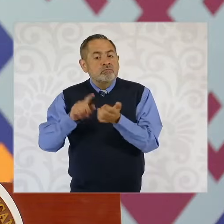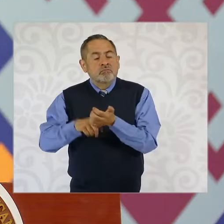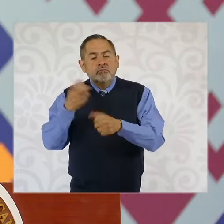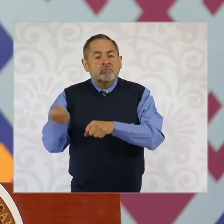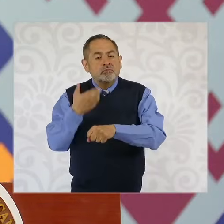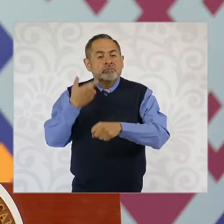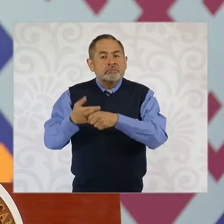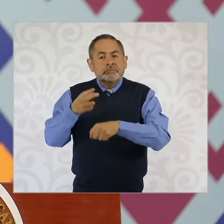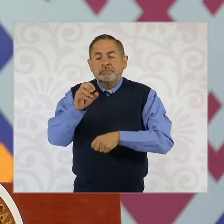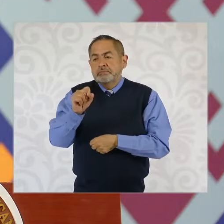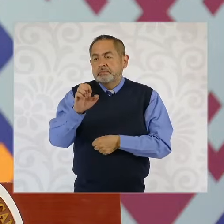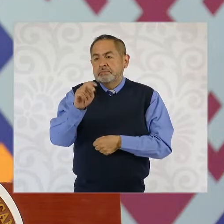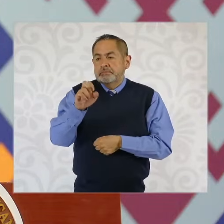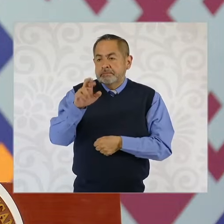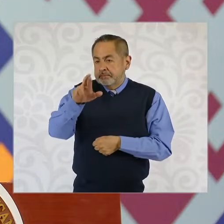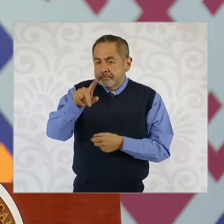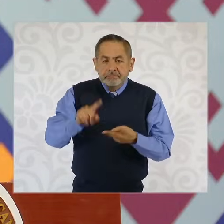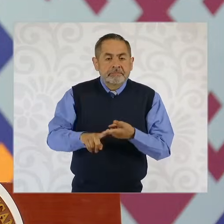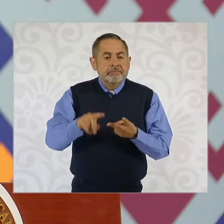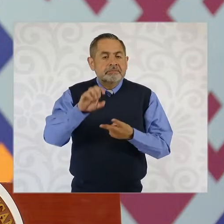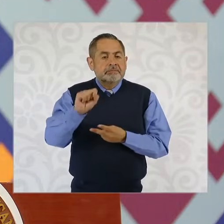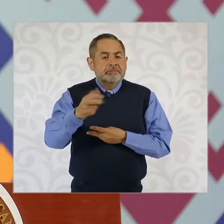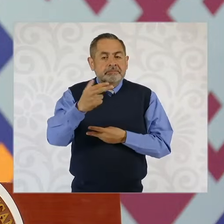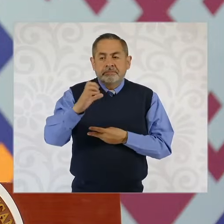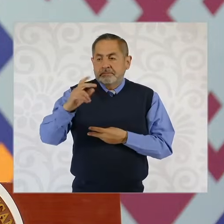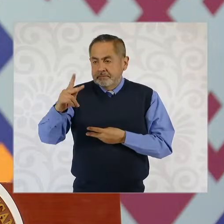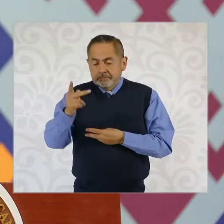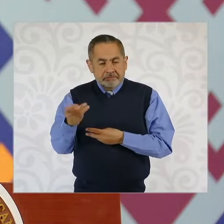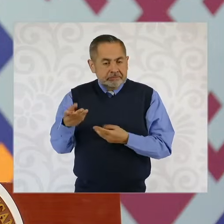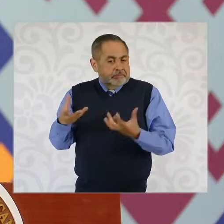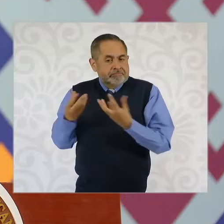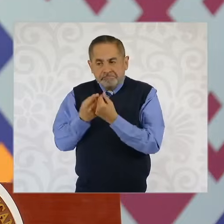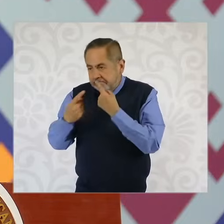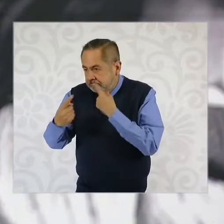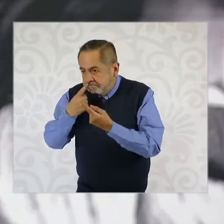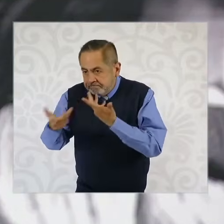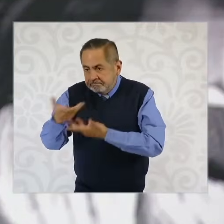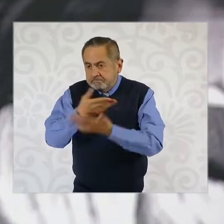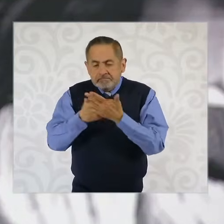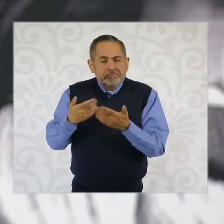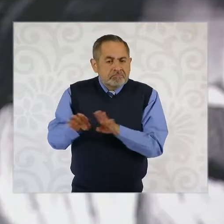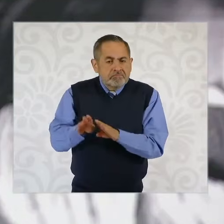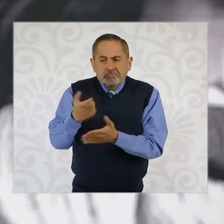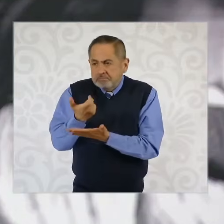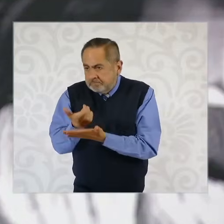de energía como Secretaría de Hacienda La Fuente principal en los proyectos de inversión son los